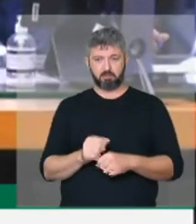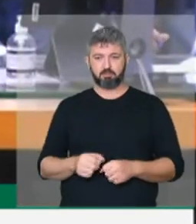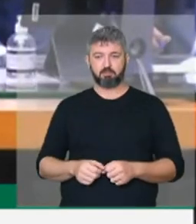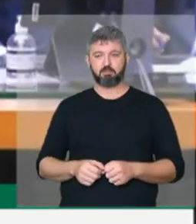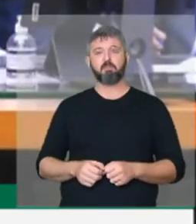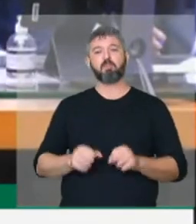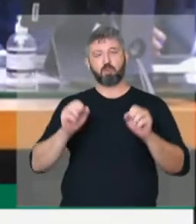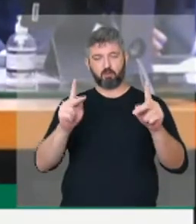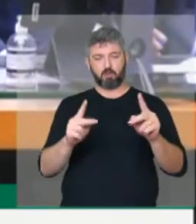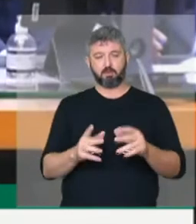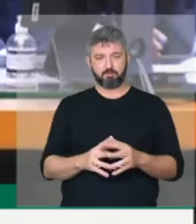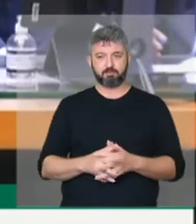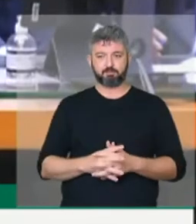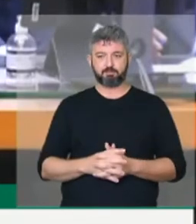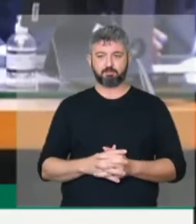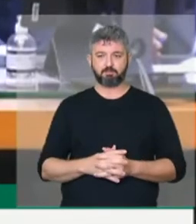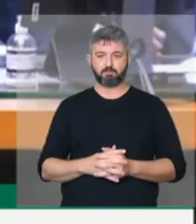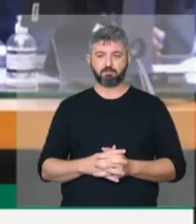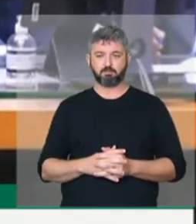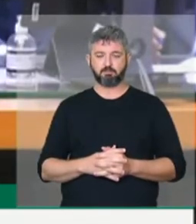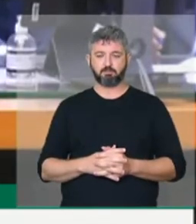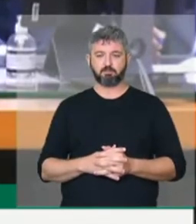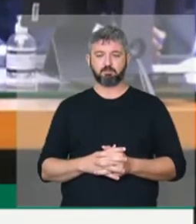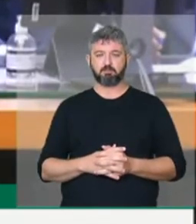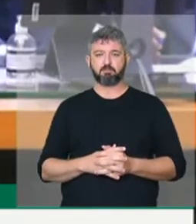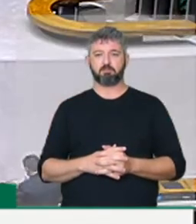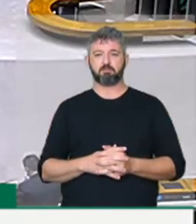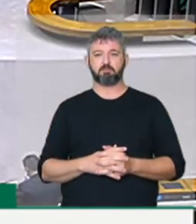[PRESIDENTE]: ENTÃ O... POSSO CHAMAR... ENTÃO O DEPUTADO ALEXANDRE PADILHA